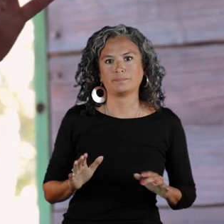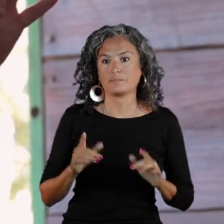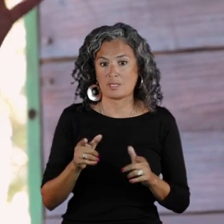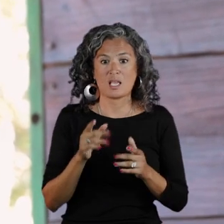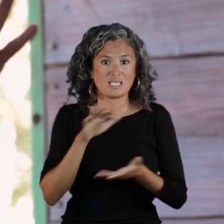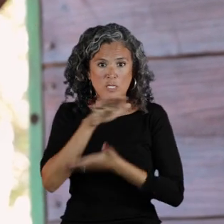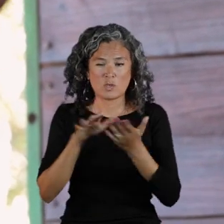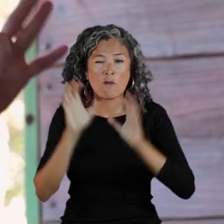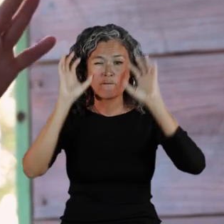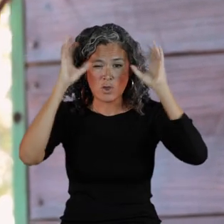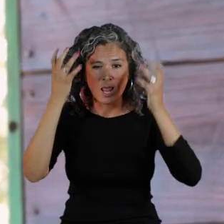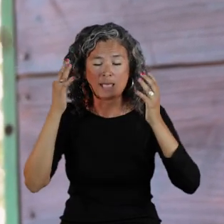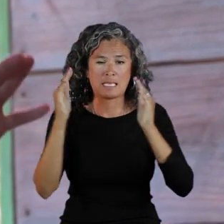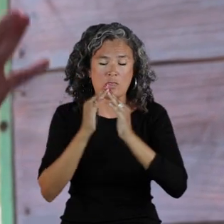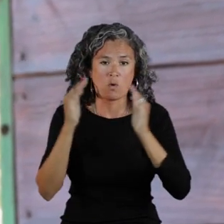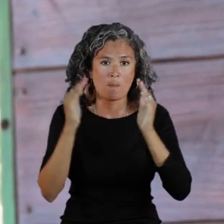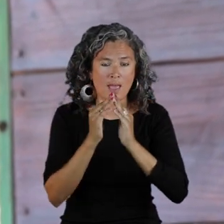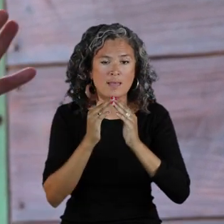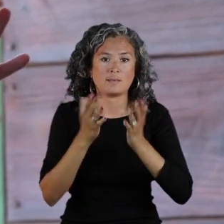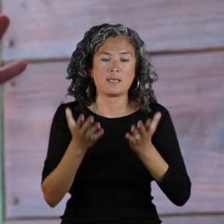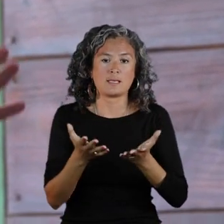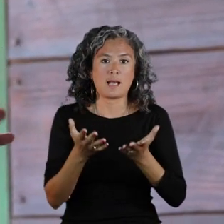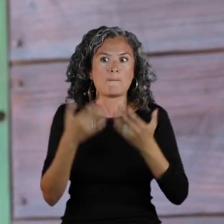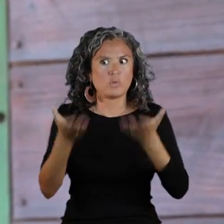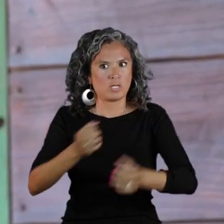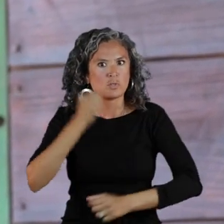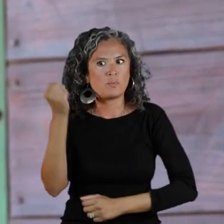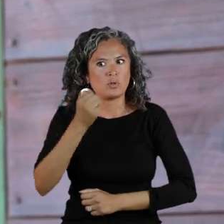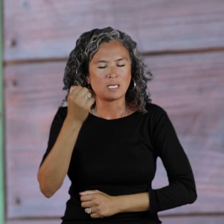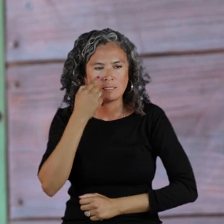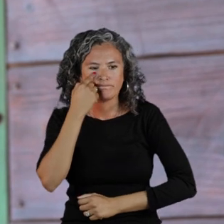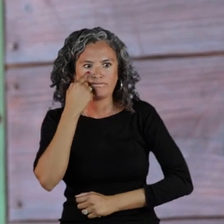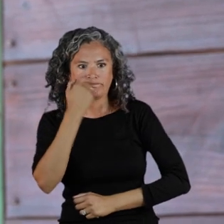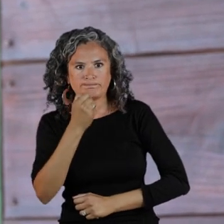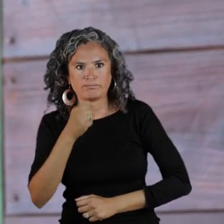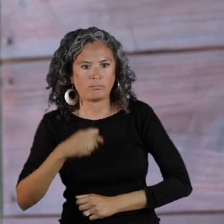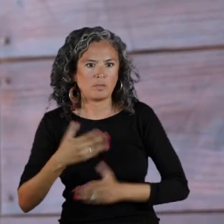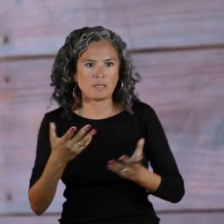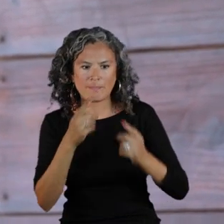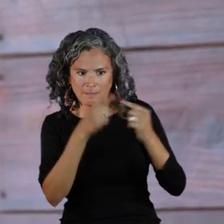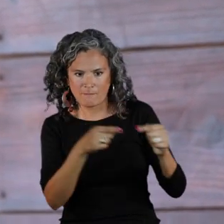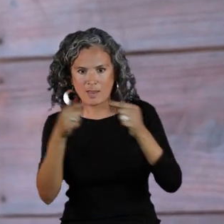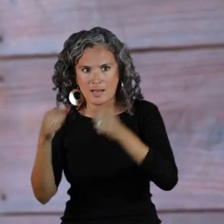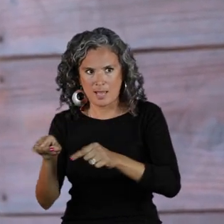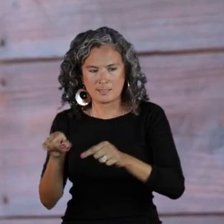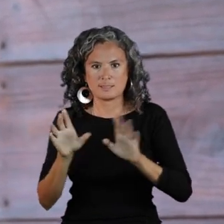Es importante saber hacer la diferencia entre la violencia domestica y la violencia cruzada,